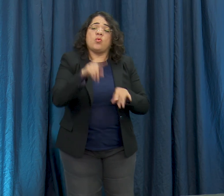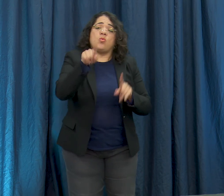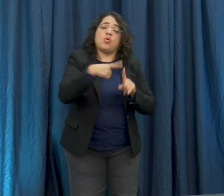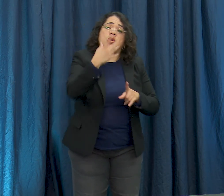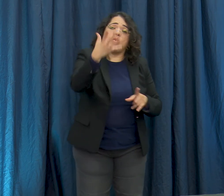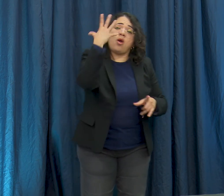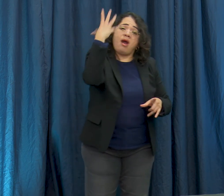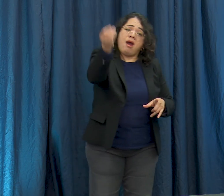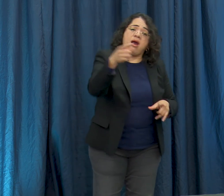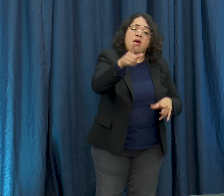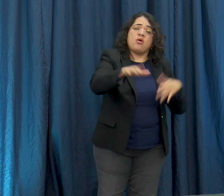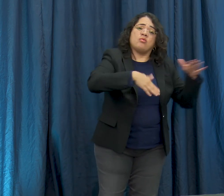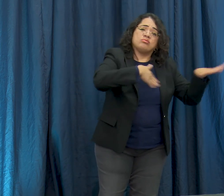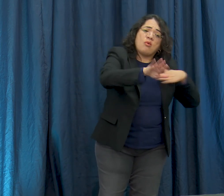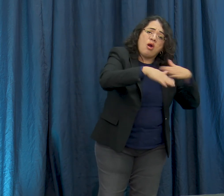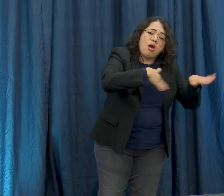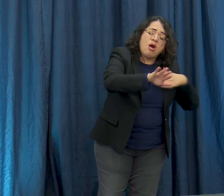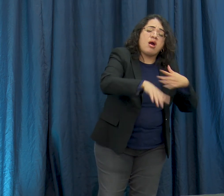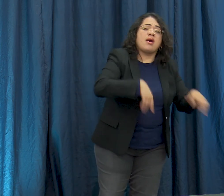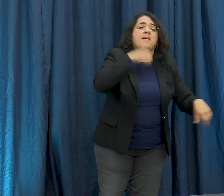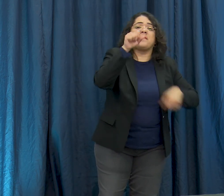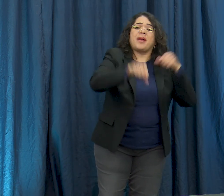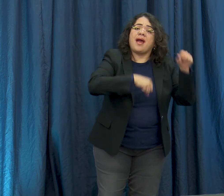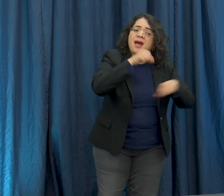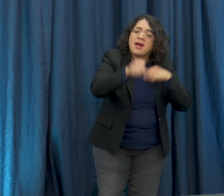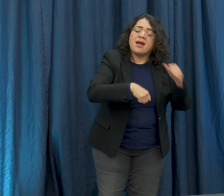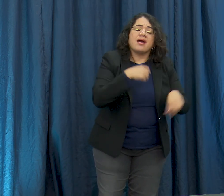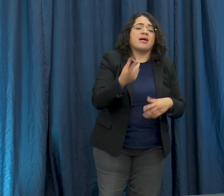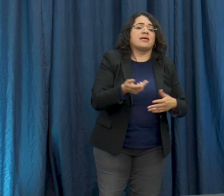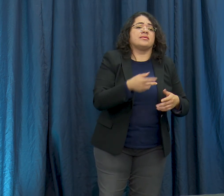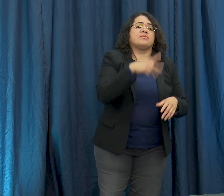recreative 'as por favor seiga man teniendo la distancia física